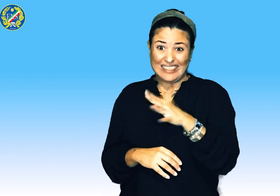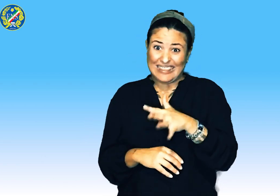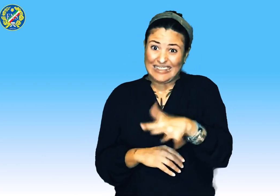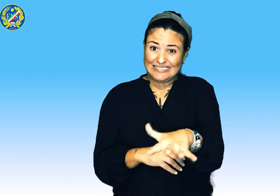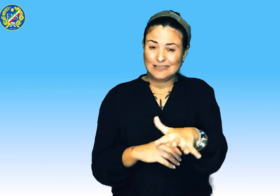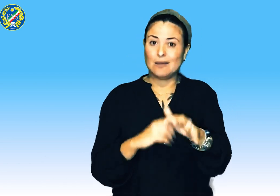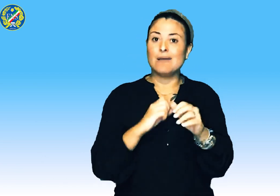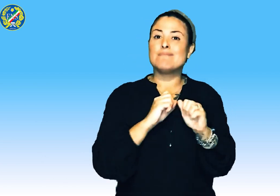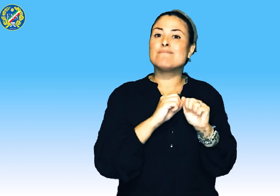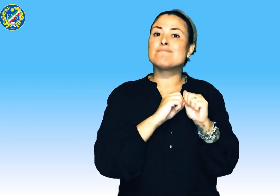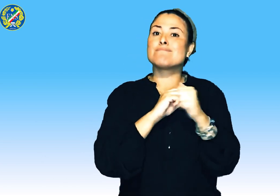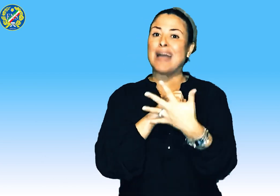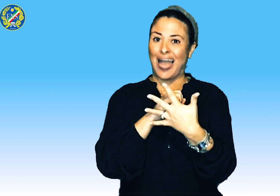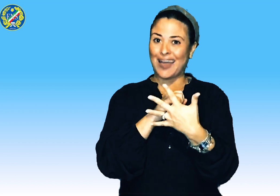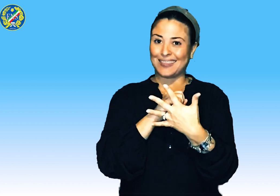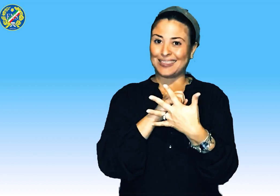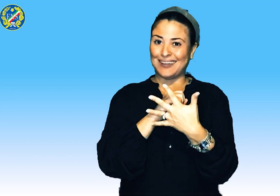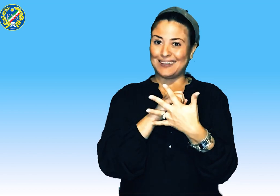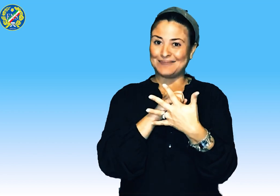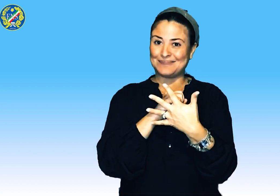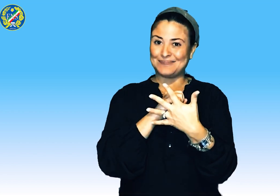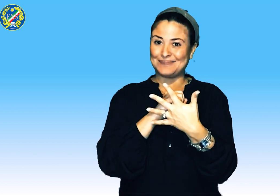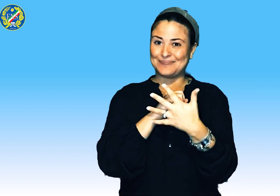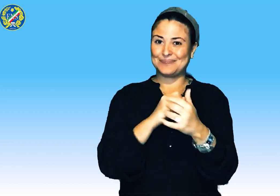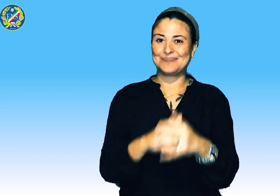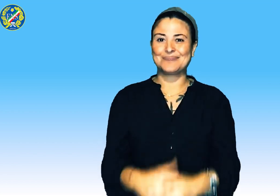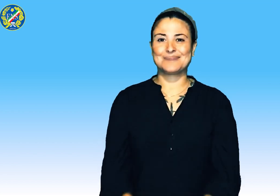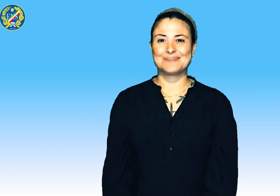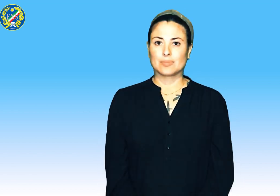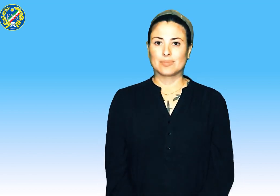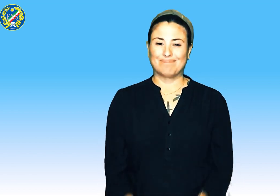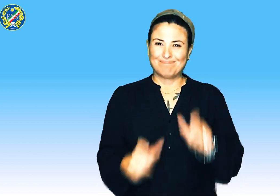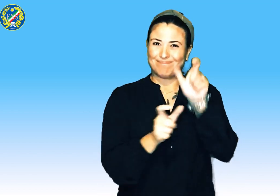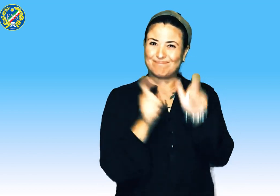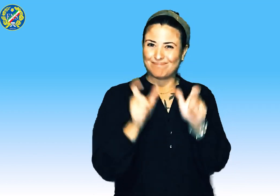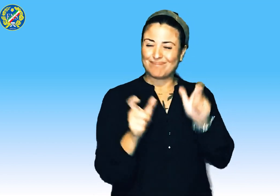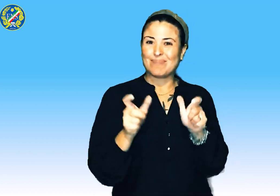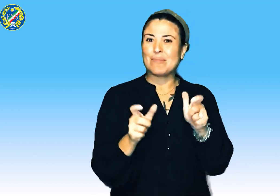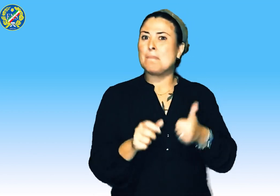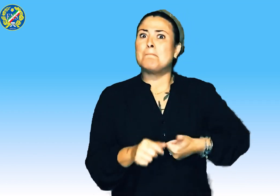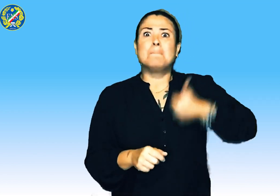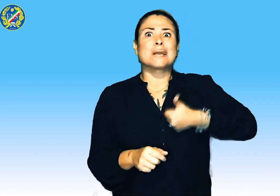e poi si volgesse lo sguardo verso lo spazio extra-terrestre